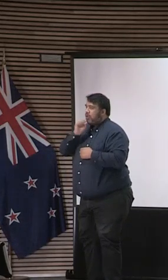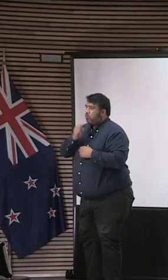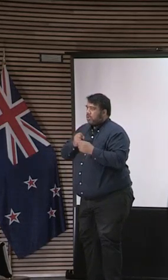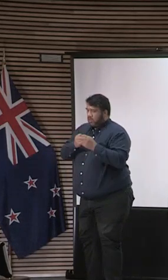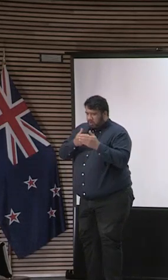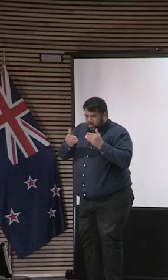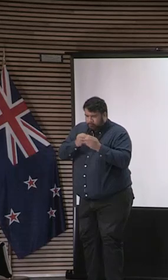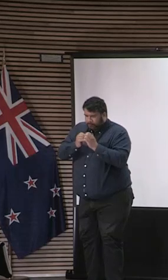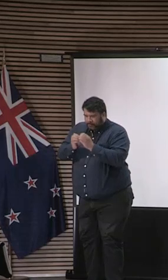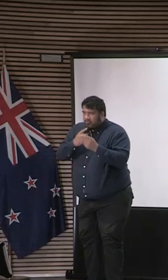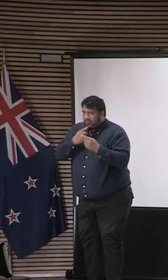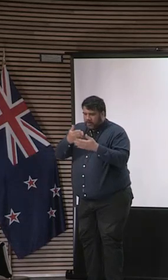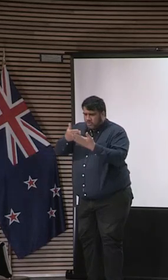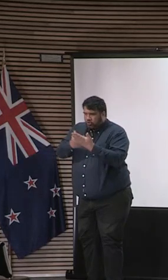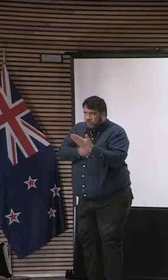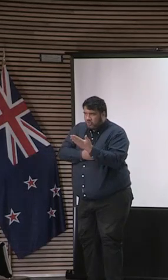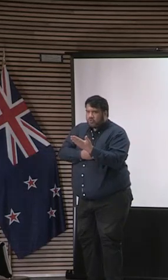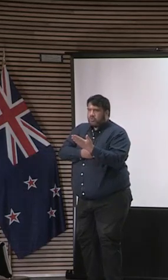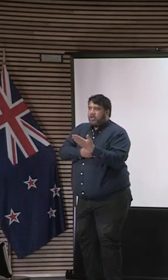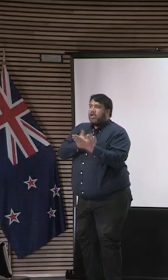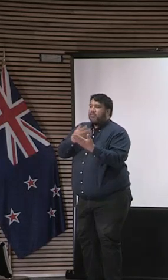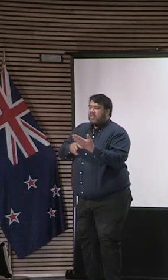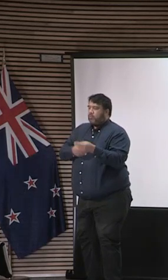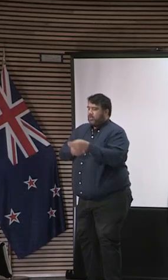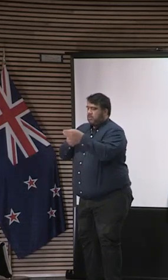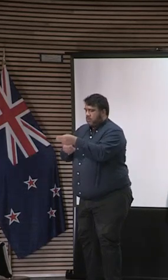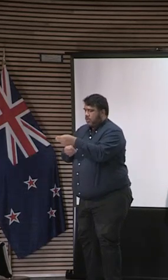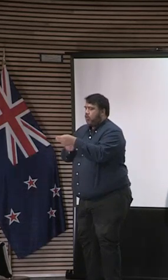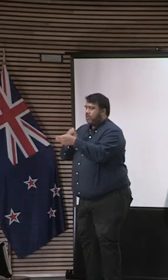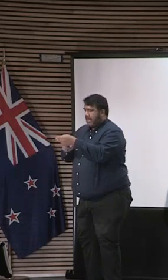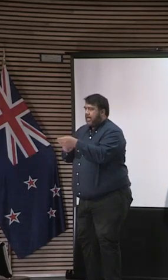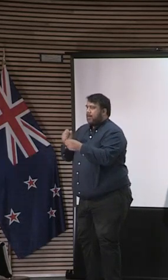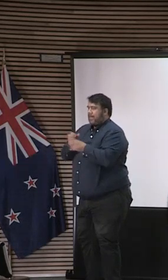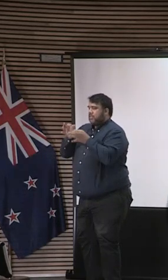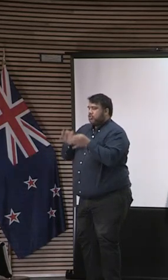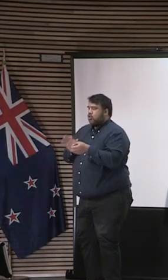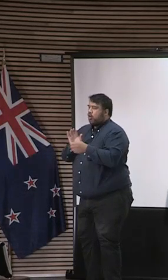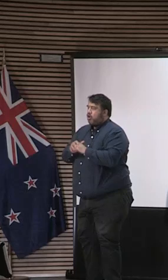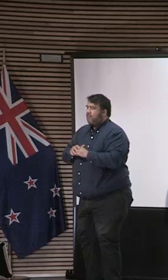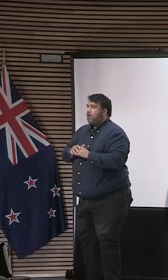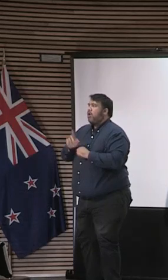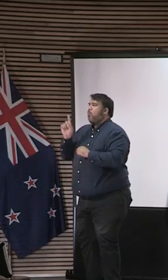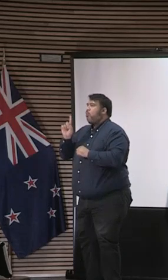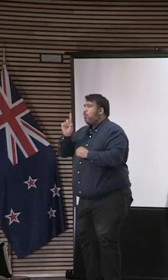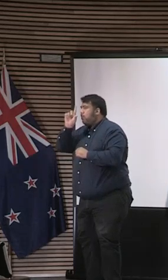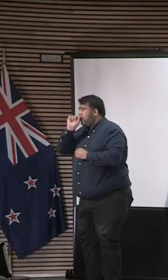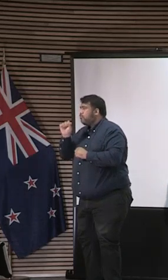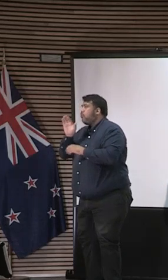e matou nga mea katoa e raru ana ki nga ahuatanga o COVID-19 na roto i te kore he. Na kei te